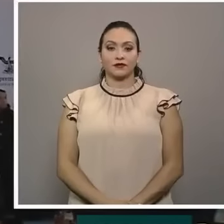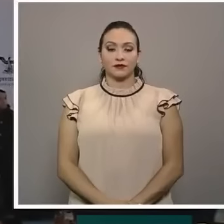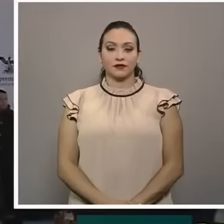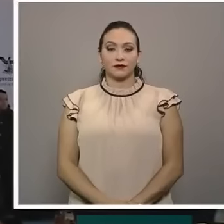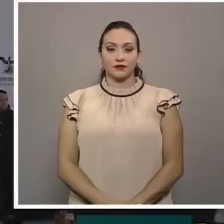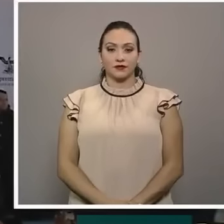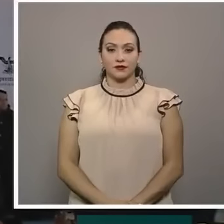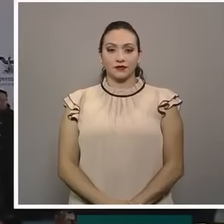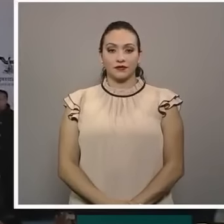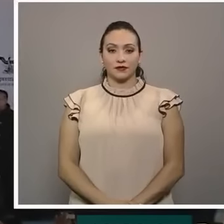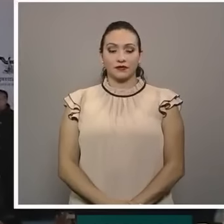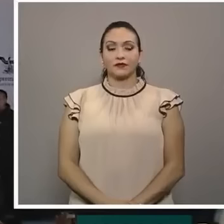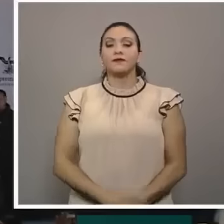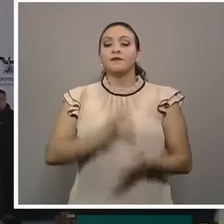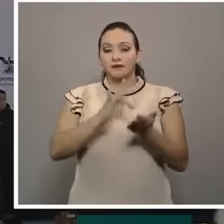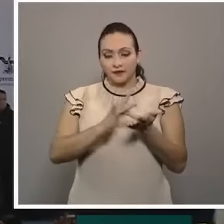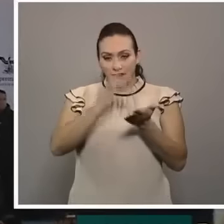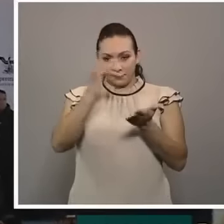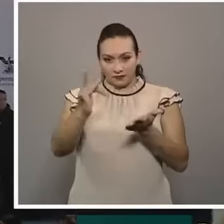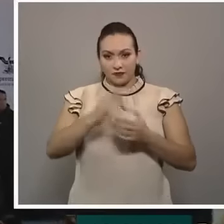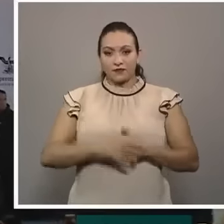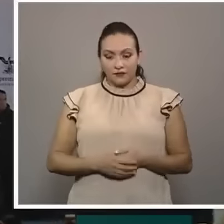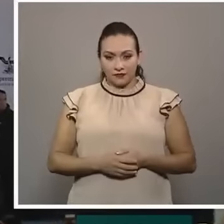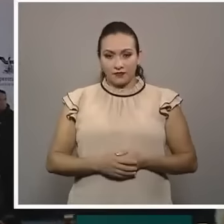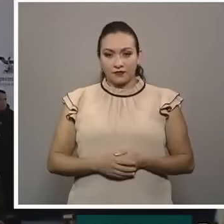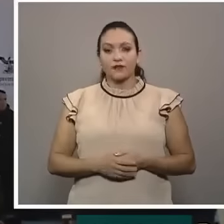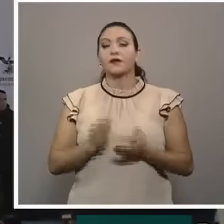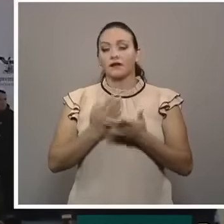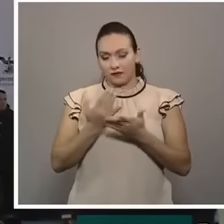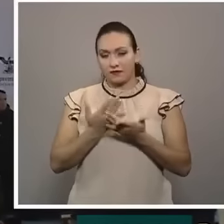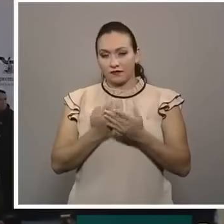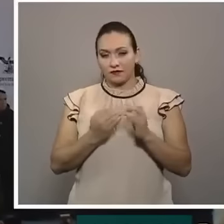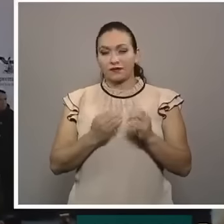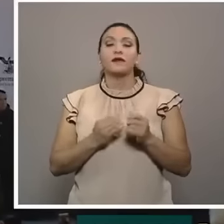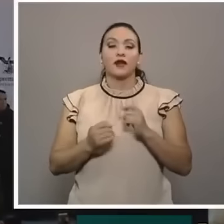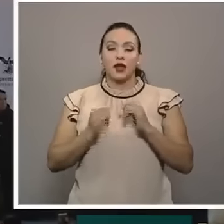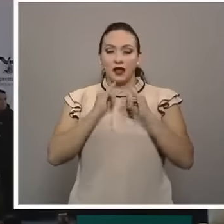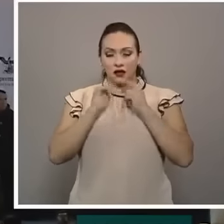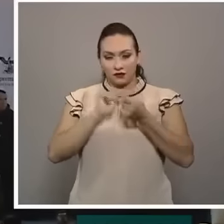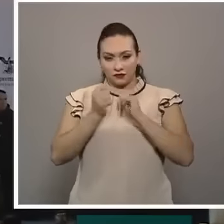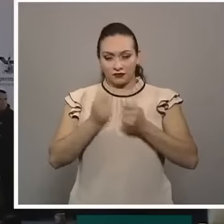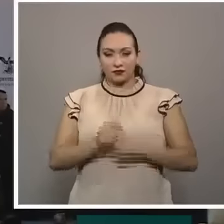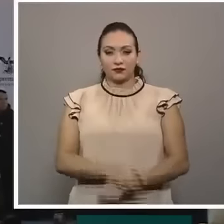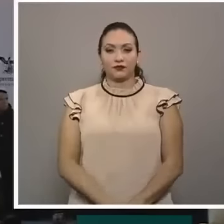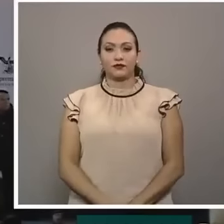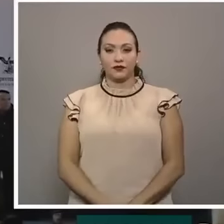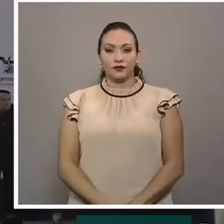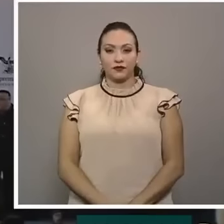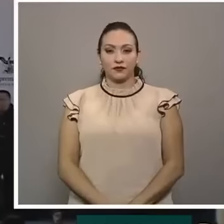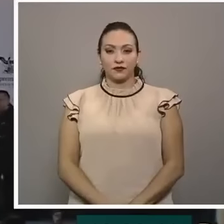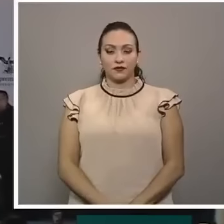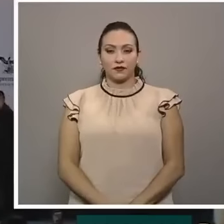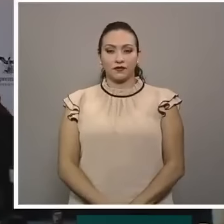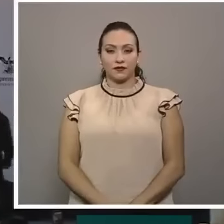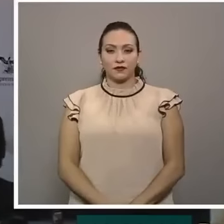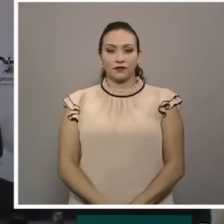Gracias, secretario. Vamos a hacer la traducción. Adelante.